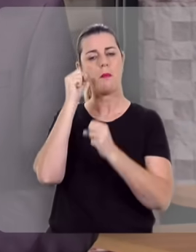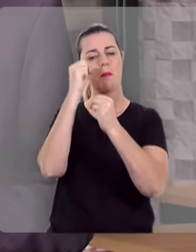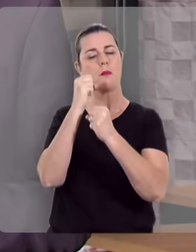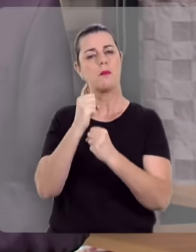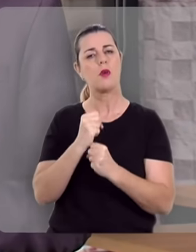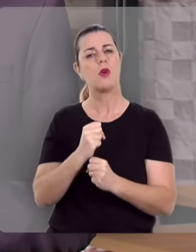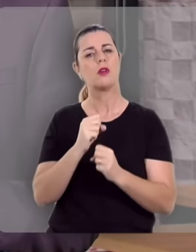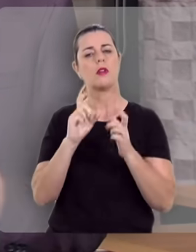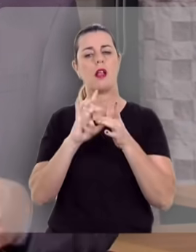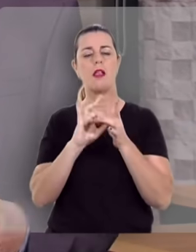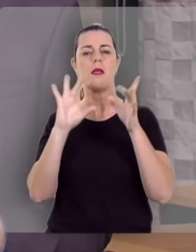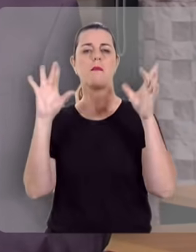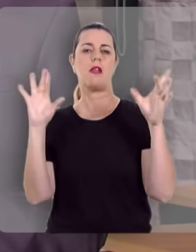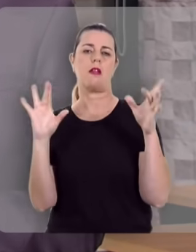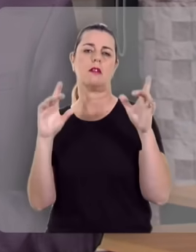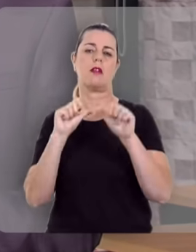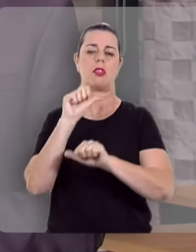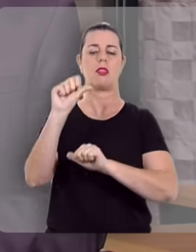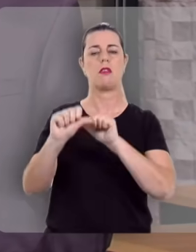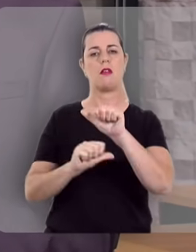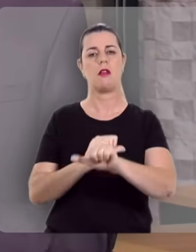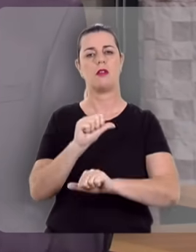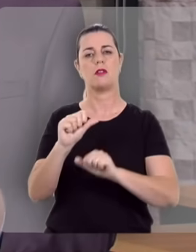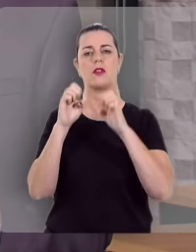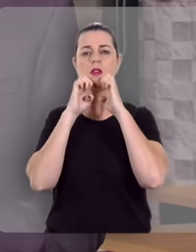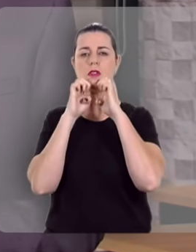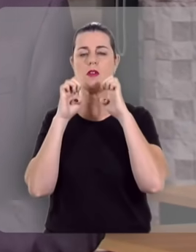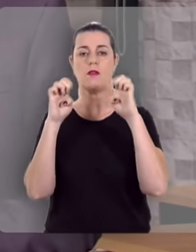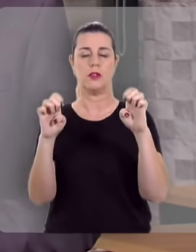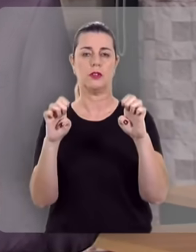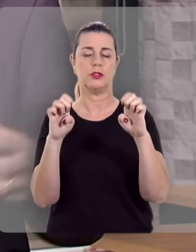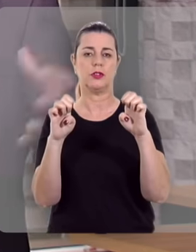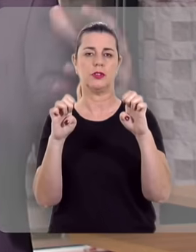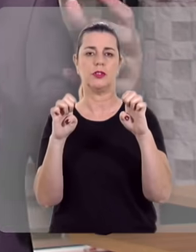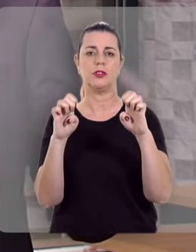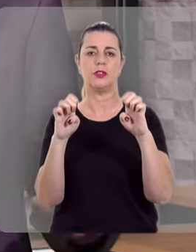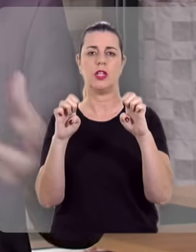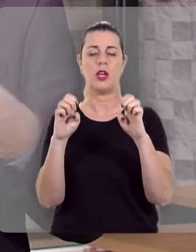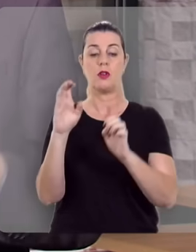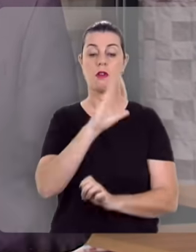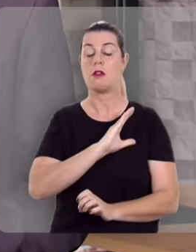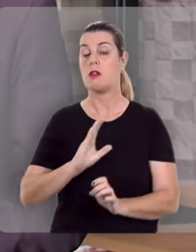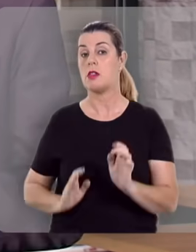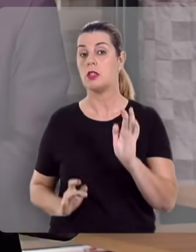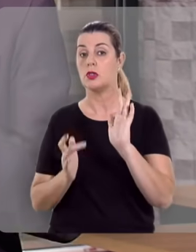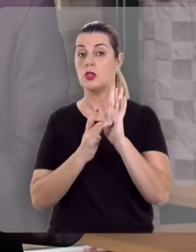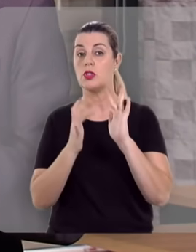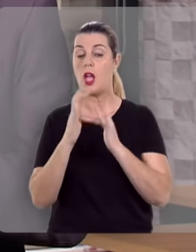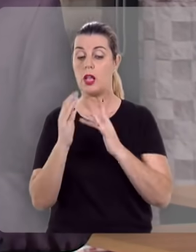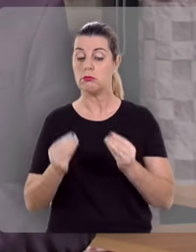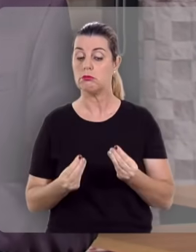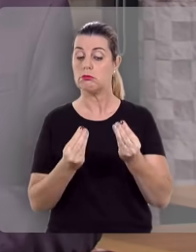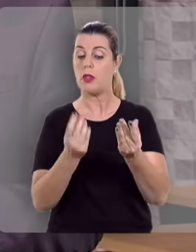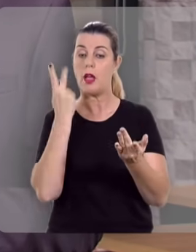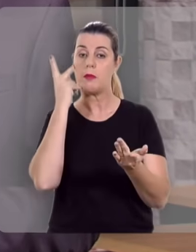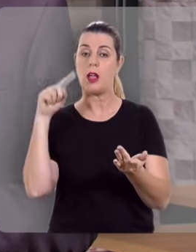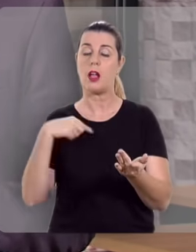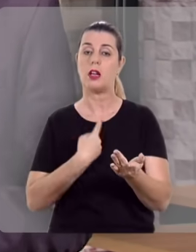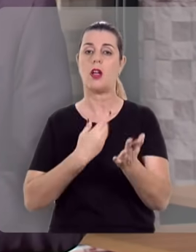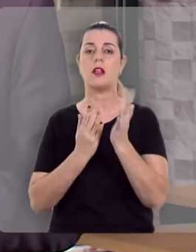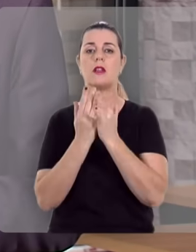do Poder Libertador e transformador do evangelho que Cristo Jesus traz para nós por meio da sua